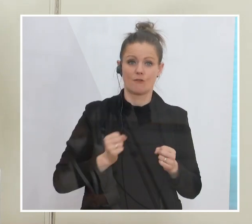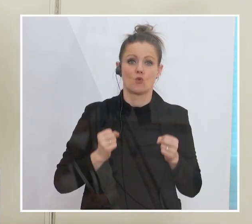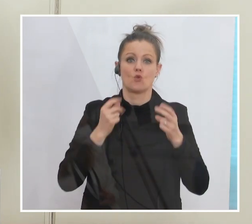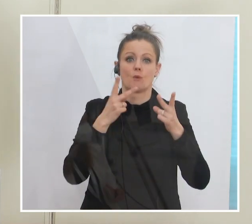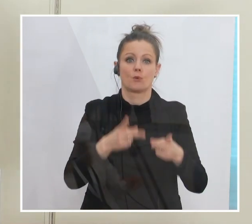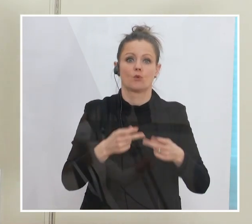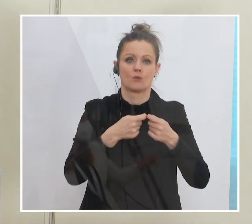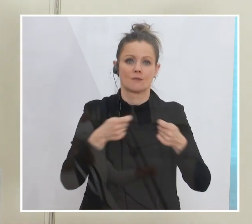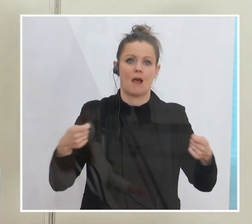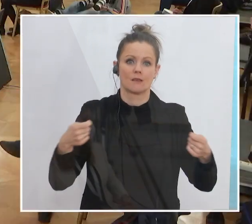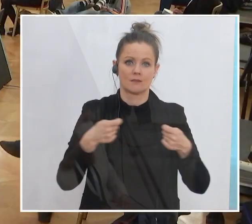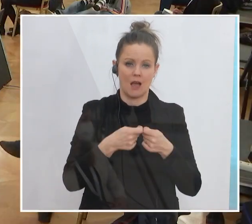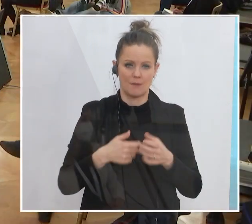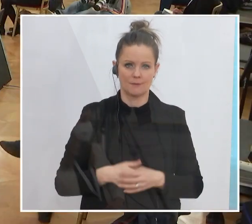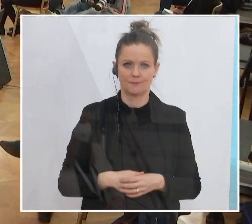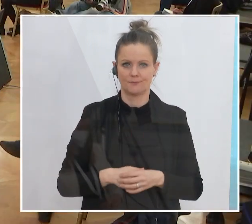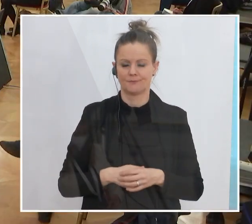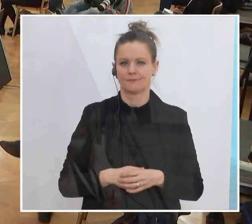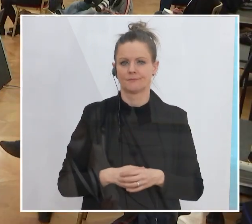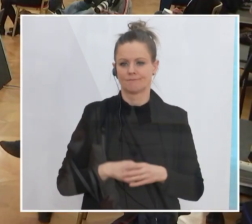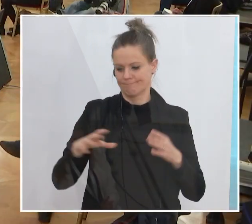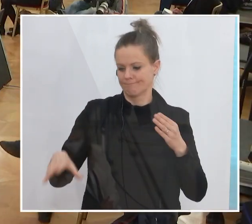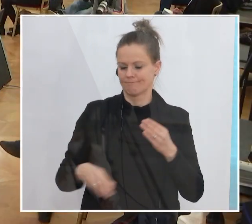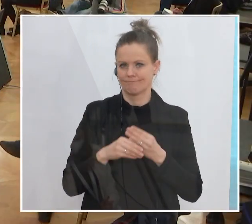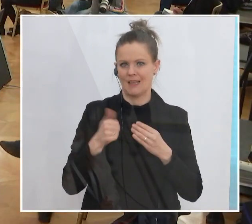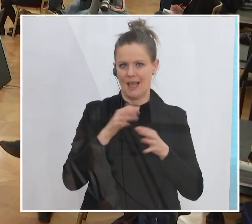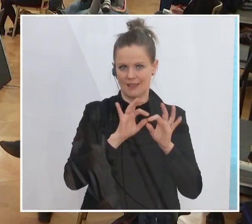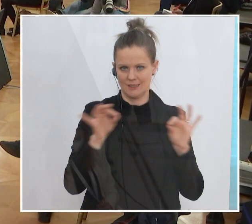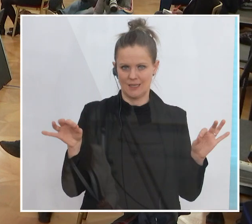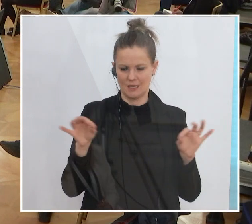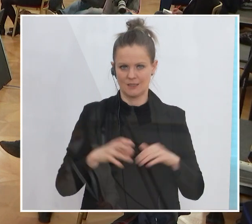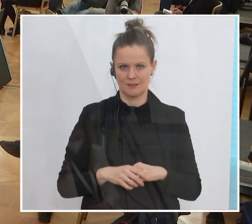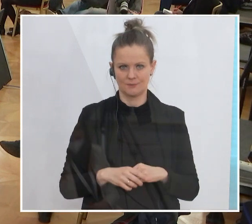Wenn ich dann vielleicht mit einem Satz anschließen darf. Wir haben in den letzten